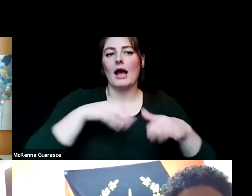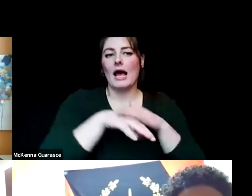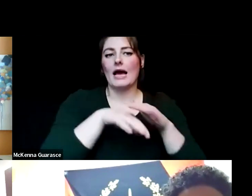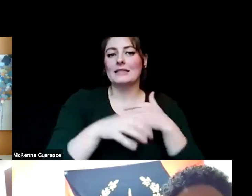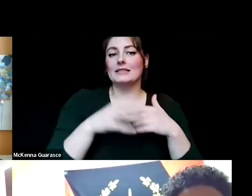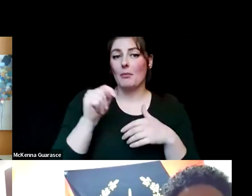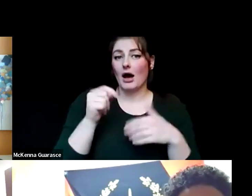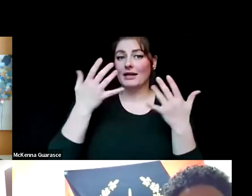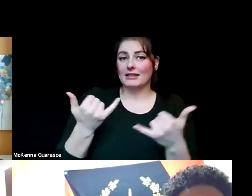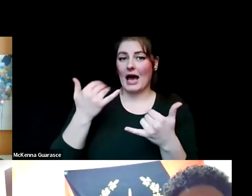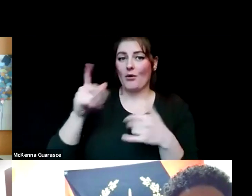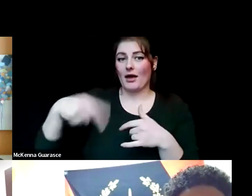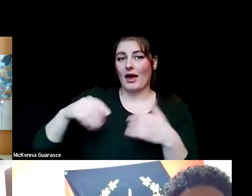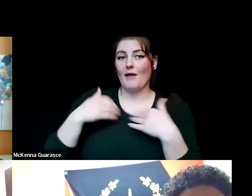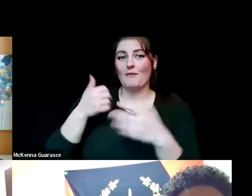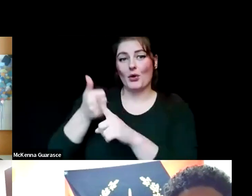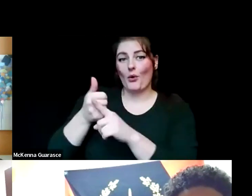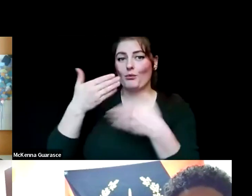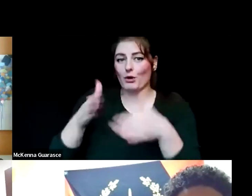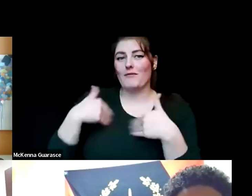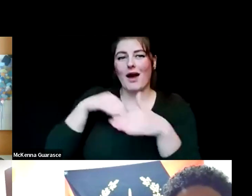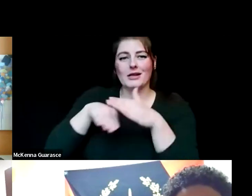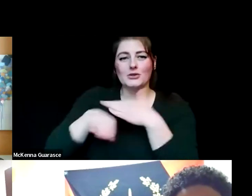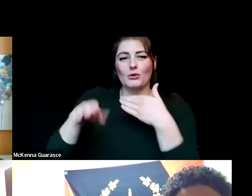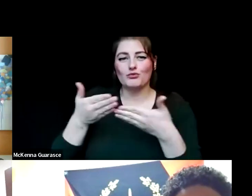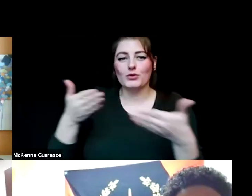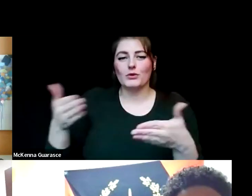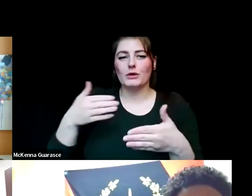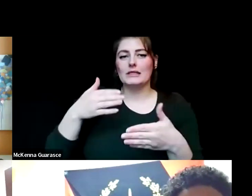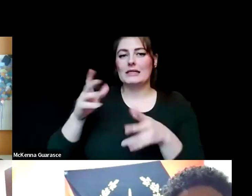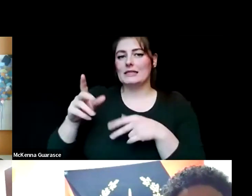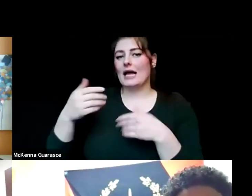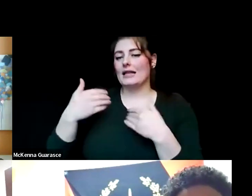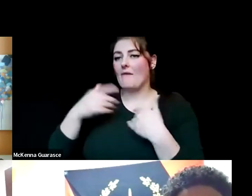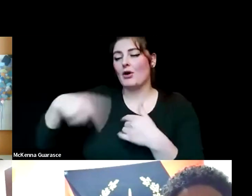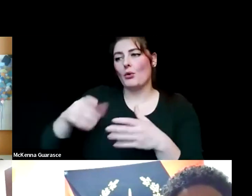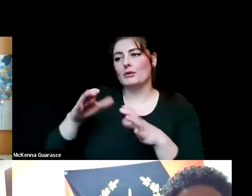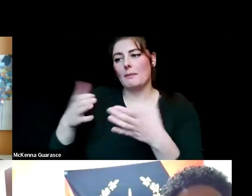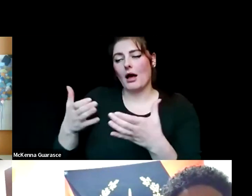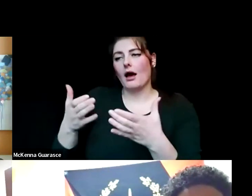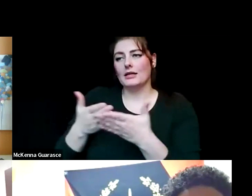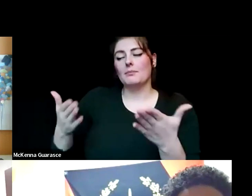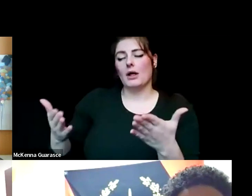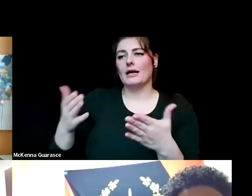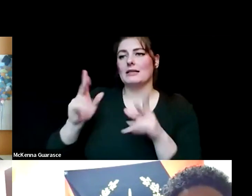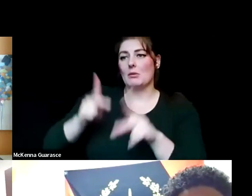donde pueden tener acceso a estos recursos, mantener estos suministros y la gente sabe que están allí, creo que eso es muy poderoso